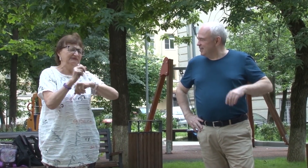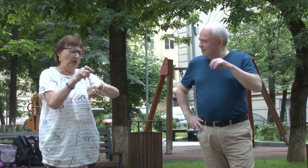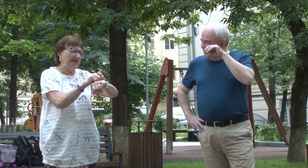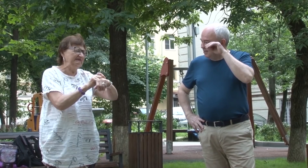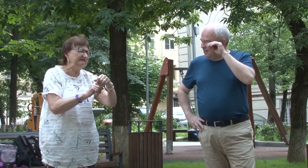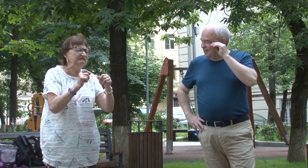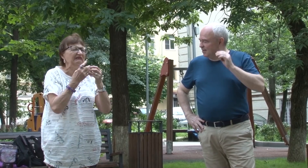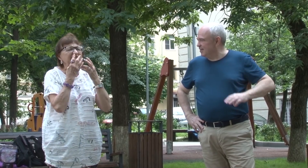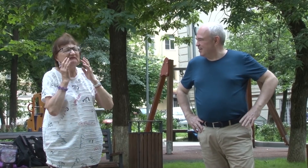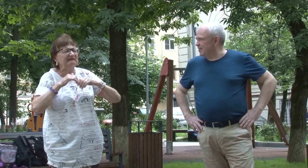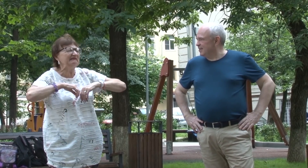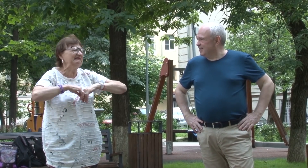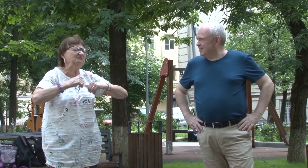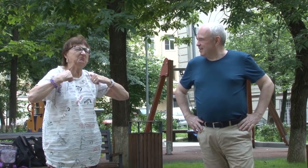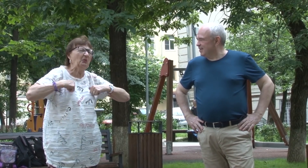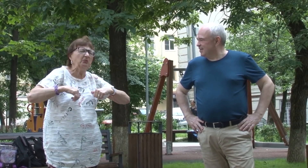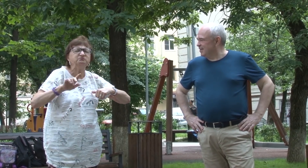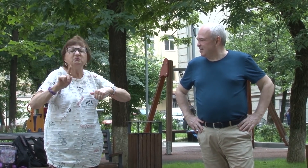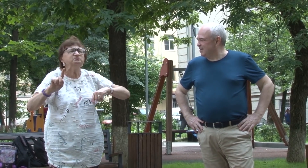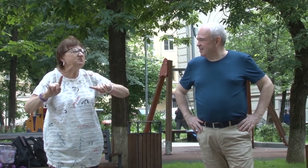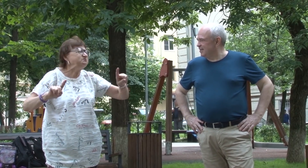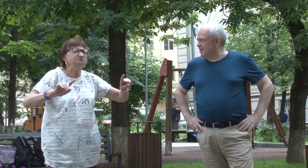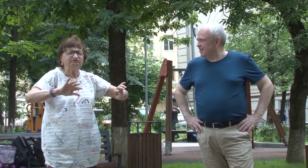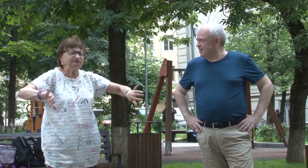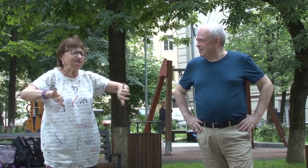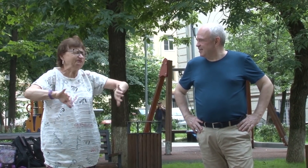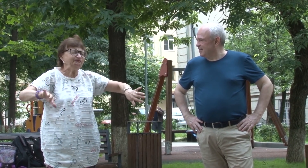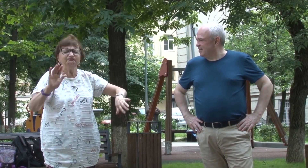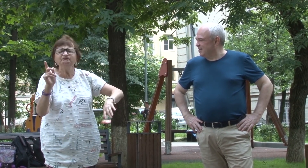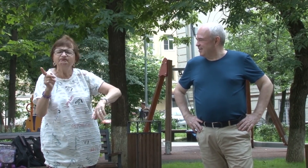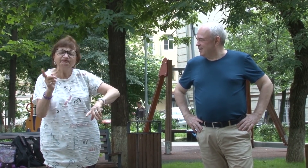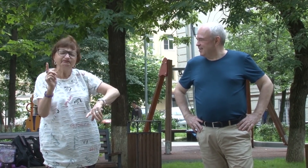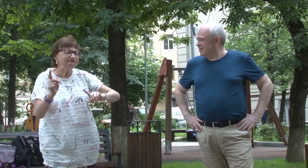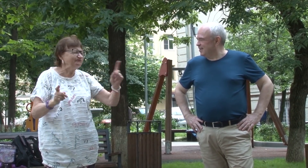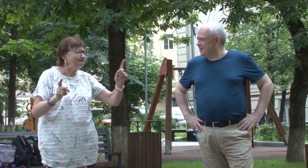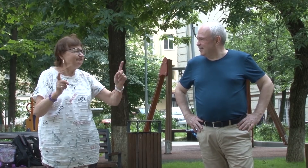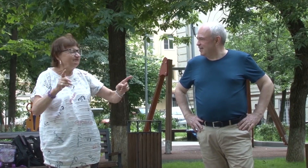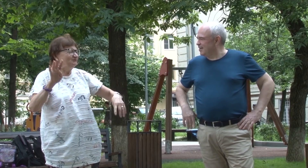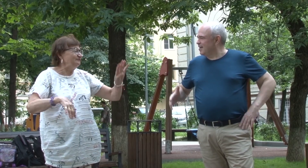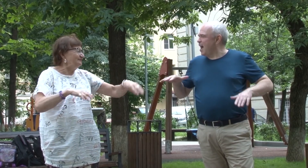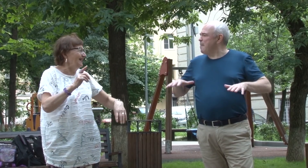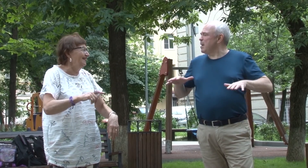На руке золотой браслет. Золотые коронки… Вальяжно выслушивал обе стороны, разводил, грозил пальцем, штрафовал.